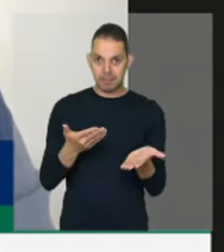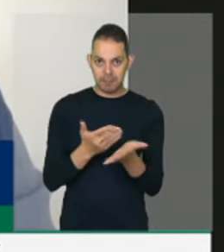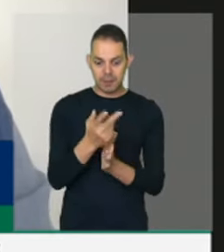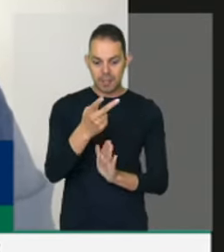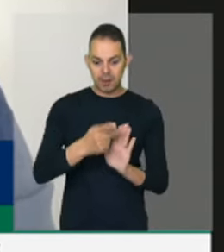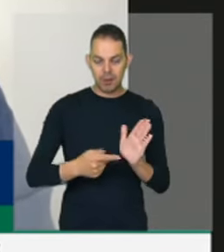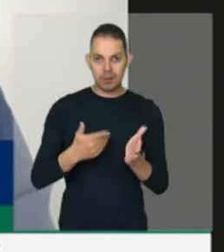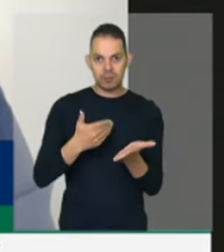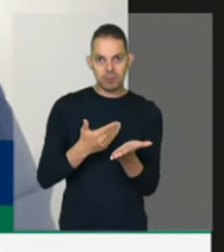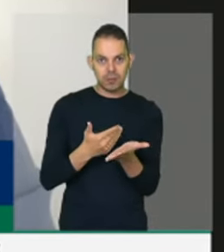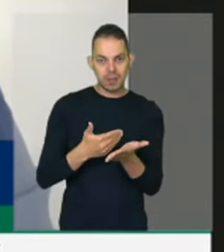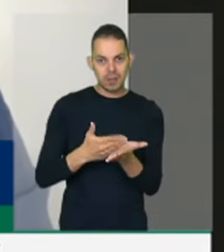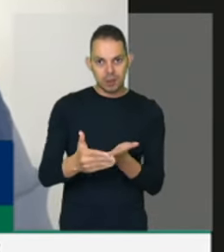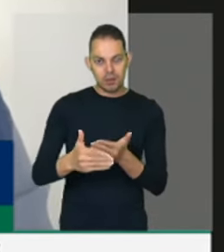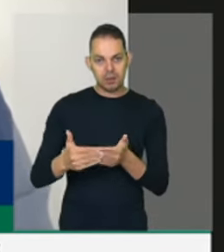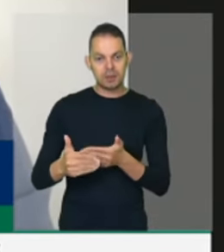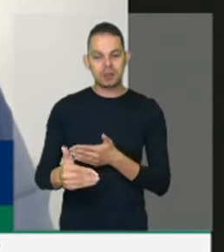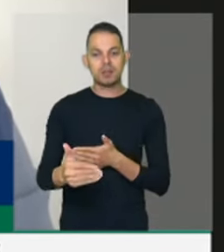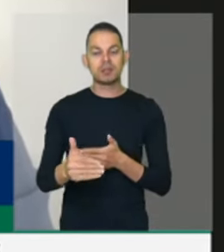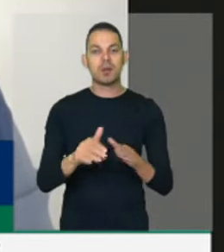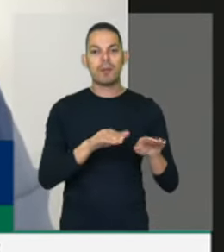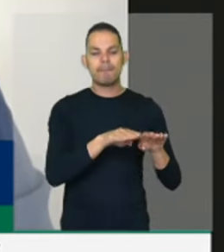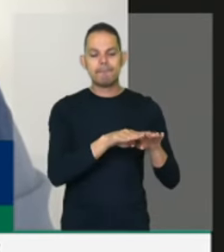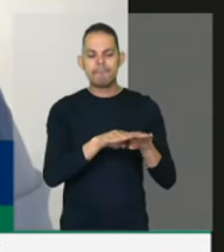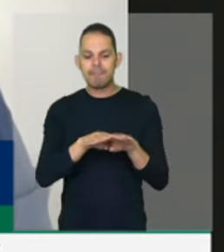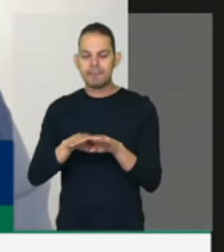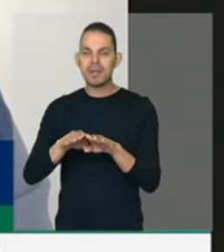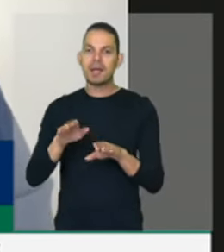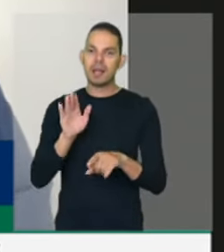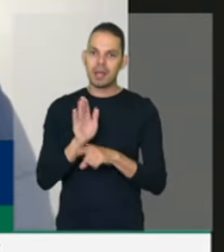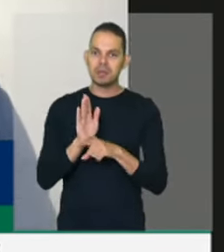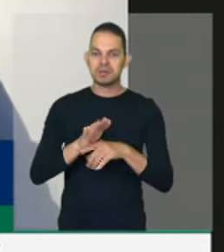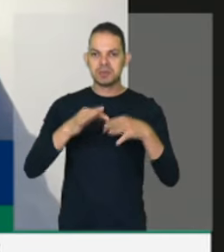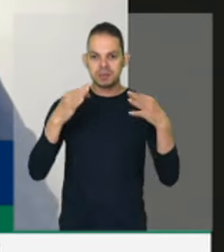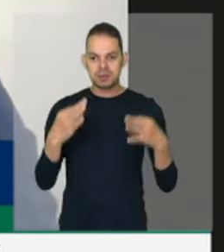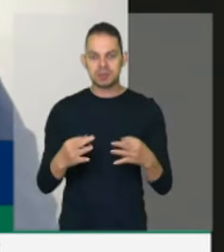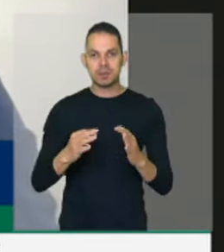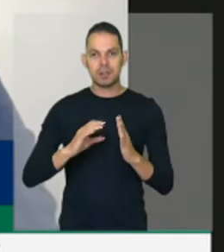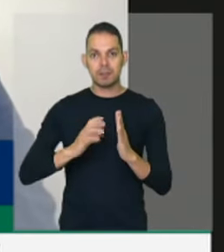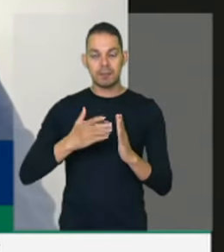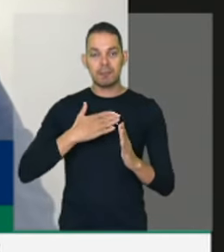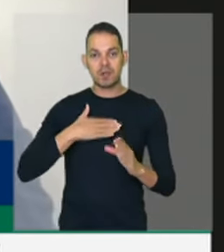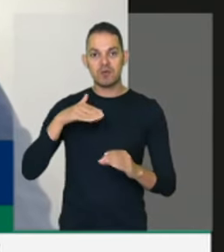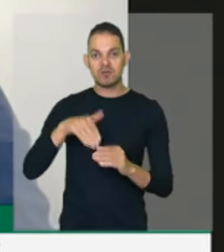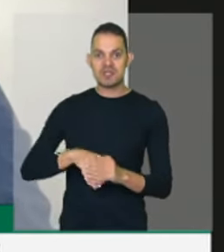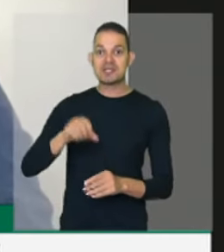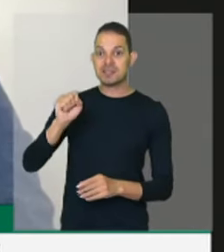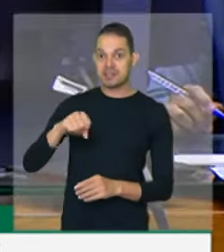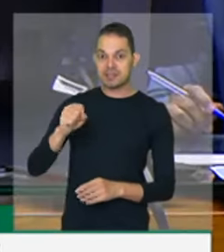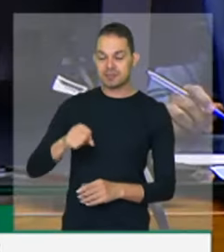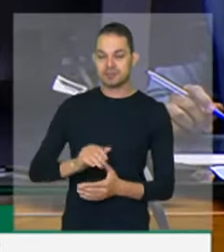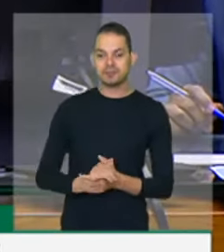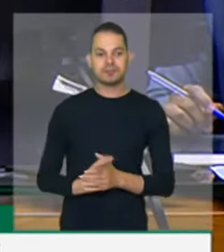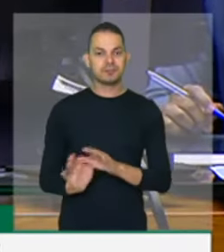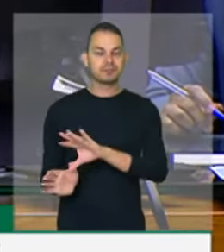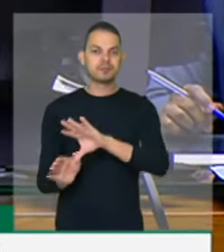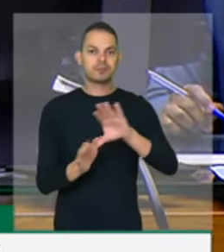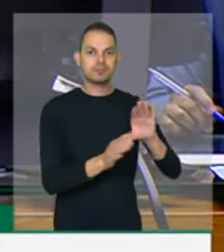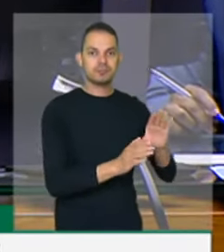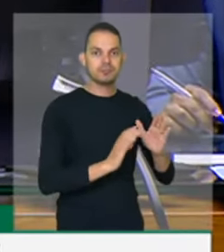MUITO. ENTÃO.... O PL ENCAMINHA SIM, SENHOR PRESIDENTE. -- [PRESIDENTE]: COMO ORIENTA O PP? -- [DEPUTADO]: PRESIDENTE... PRIMEIRO EU